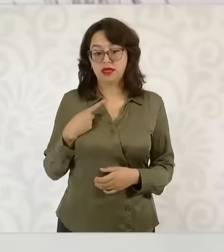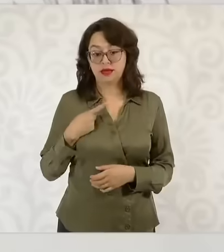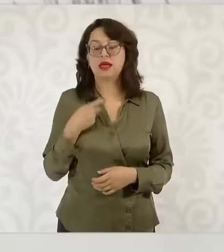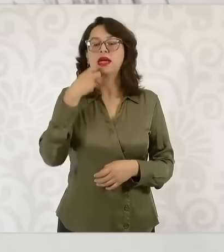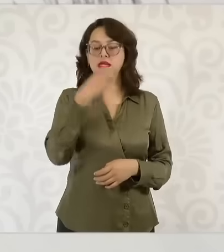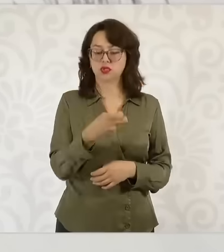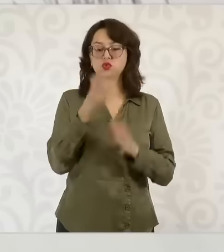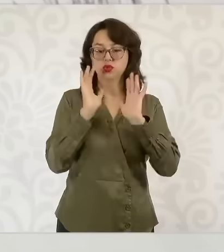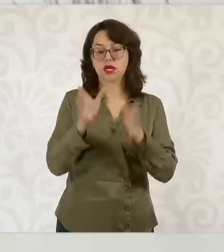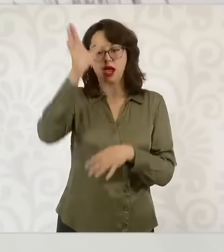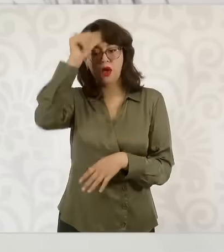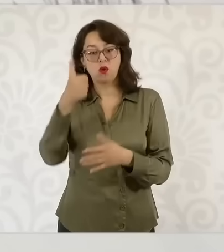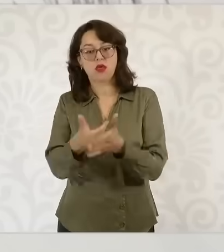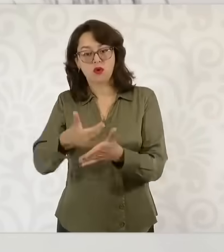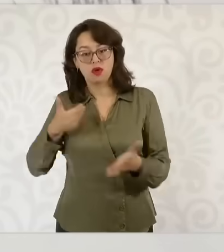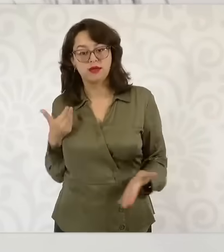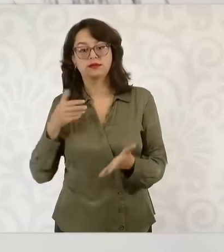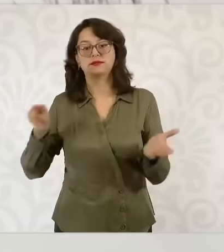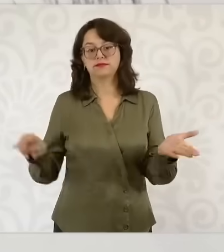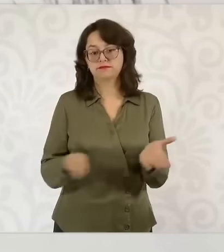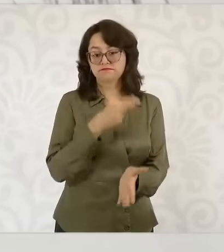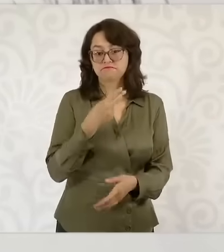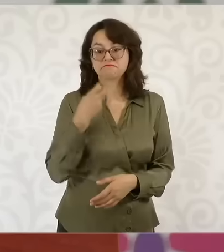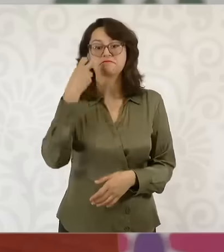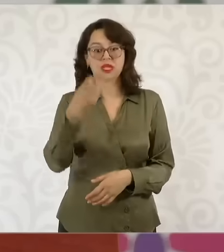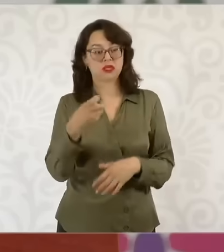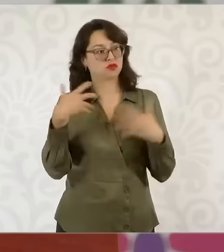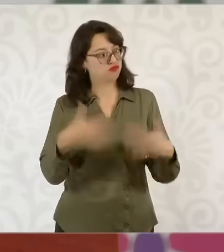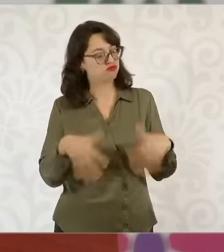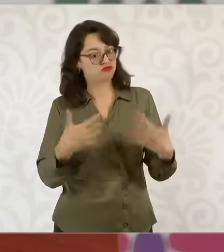además de lo que ya se había firmado. La verdad, este es un buen ejemplo, así como el tema del